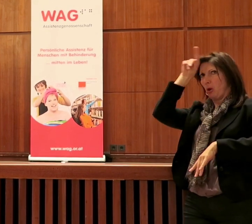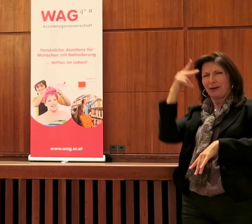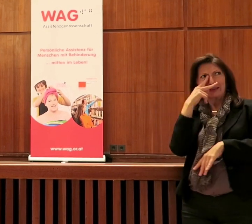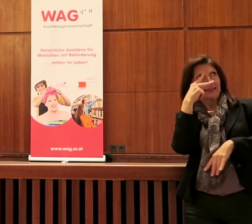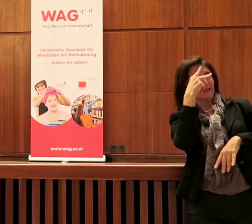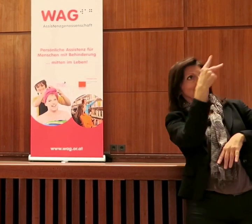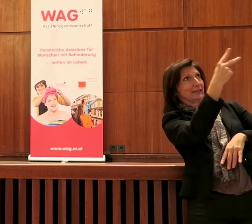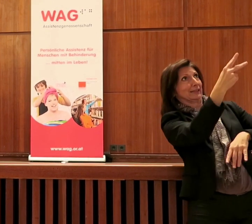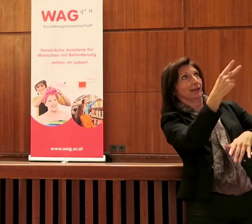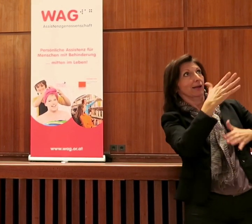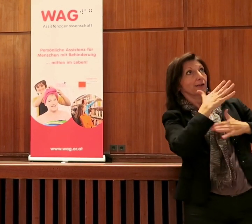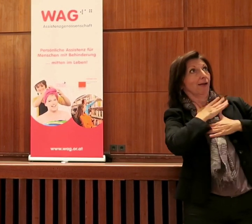die ist in Ohnmacht gefallen.